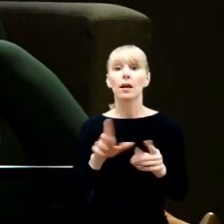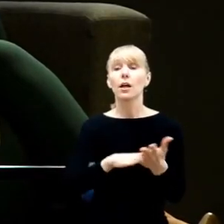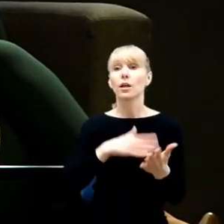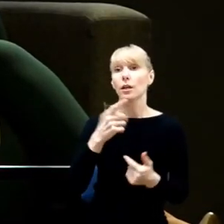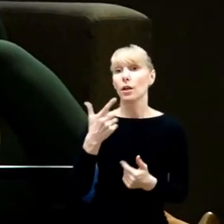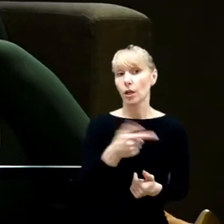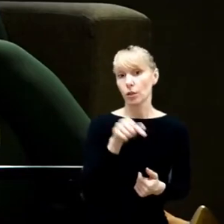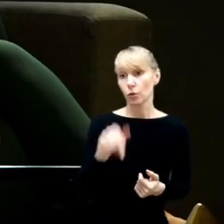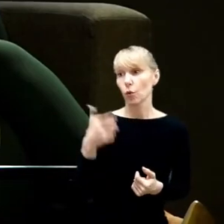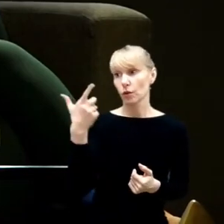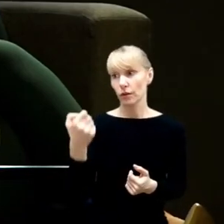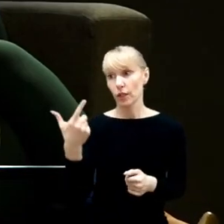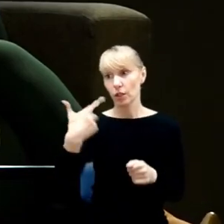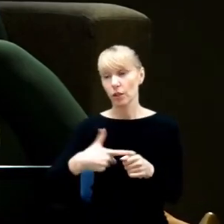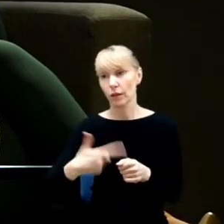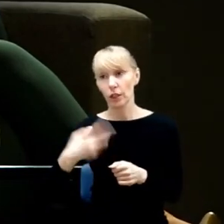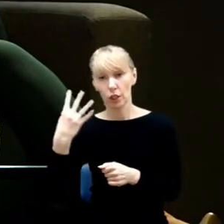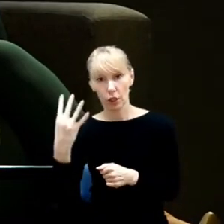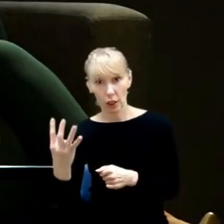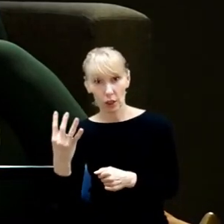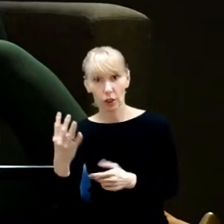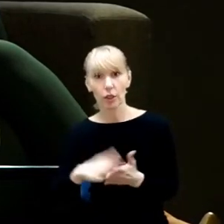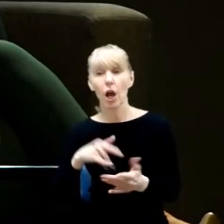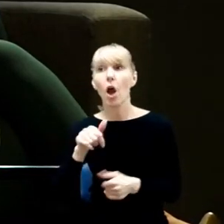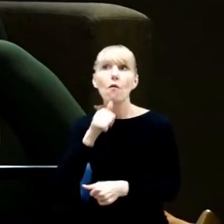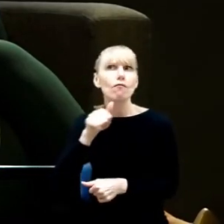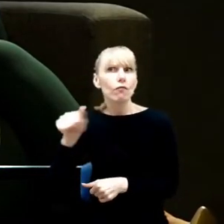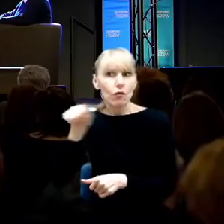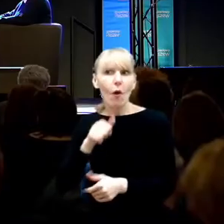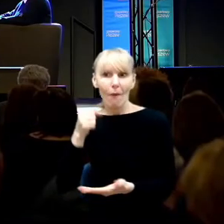wczoraj uprawomocniliśmy decyzję pozwolenia na budowę.